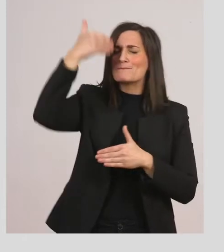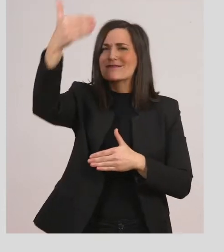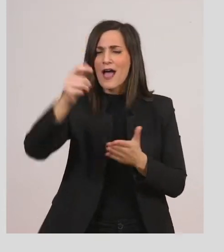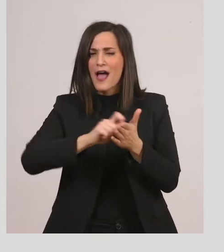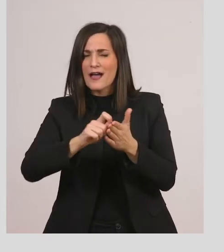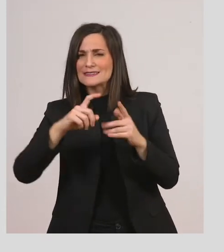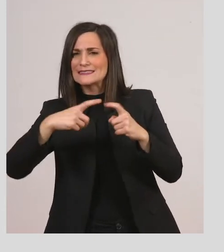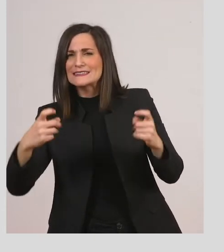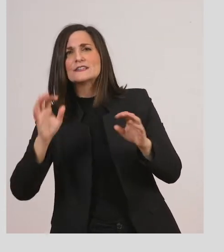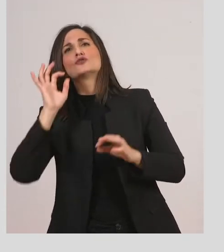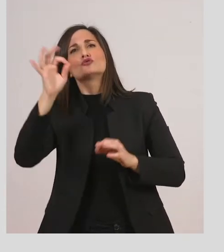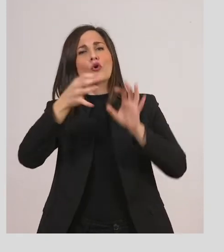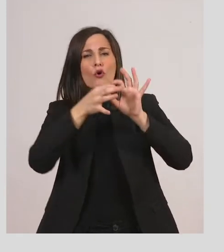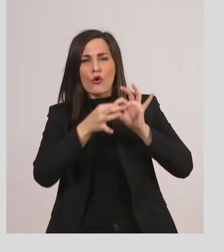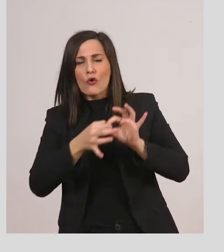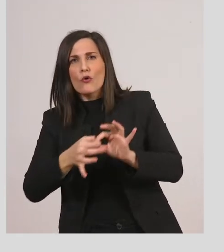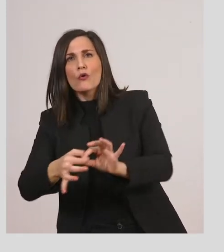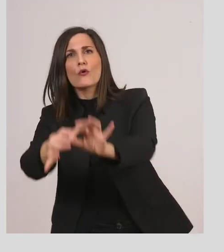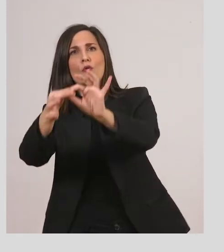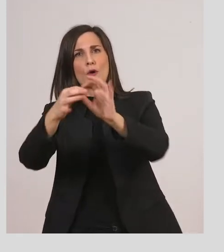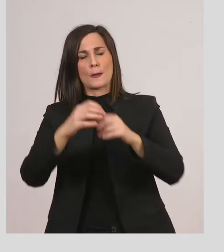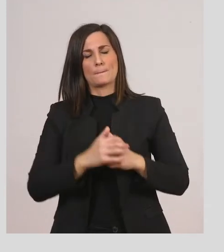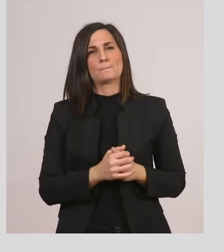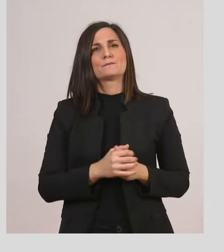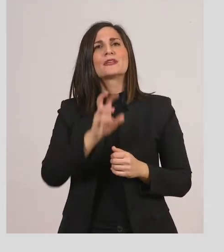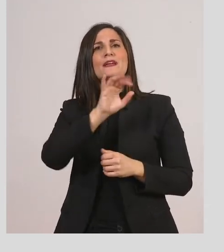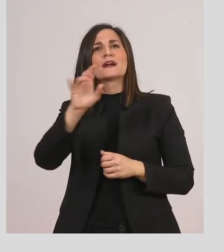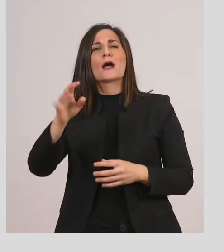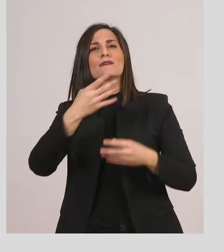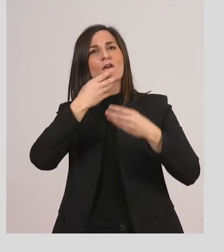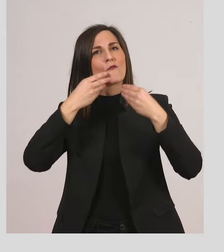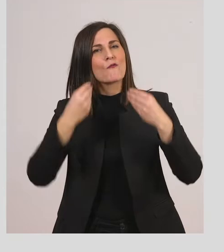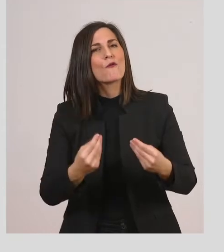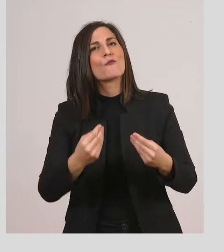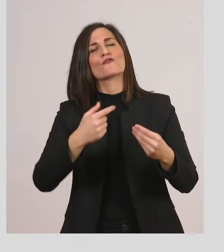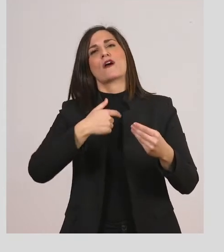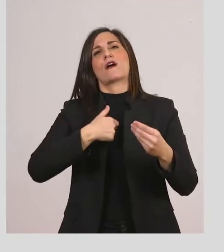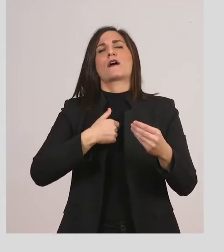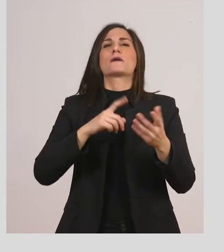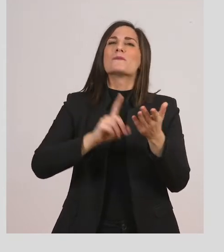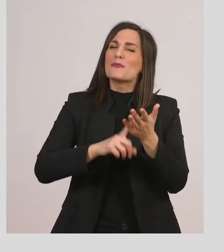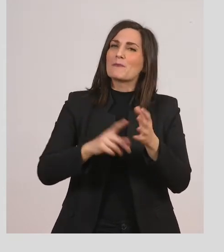Αυτό είναι πολύ σημαντικό για να έχει μία συνοχή το κείμενό μας. Προσέχουμε τα γράμματά μας. Χρησιμοποιούμε τα εργαλεία μας όπως είπαμε προηγουμένως.